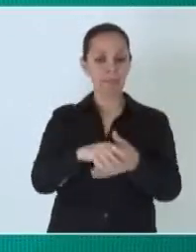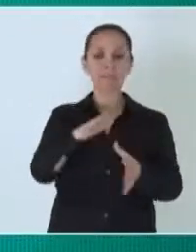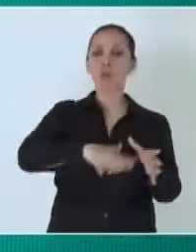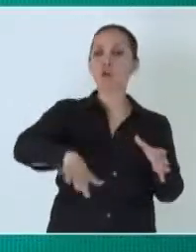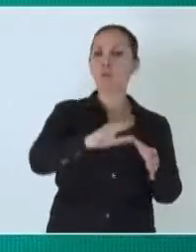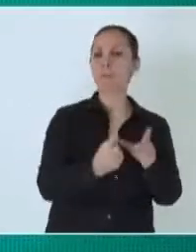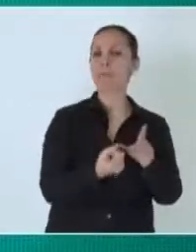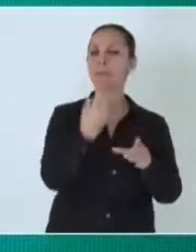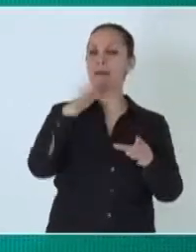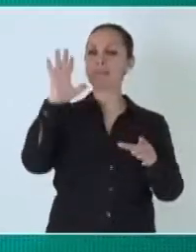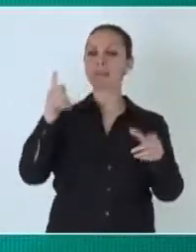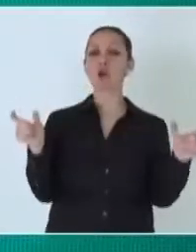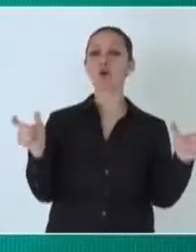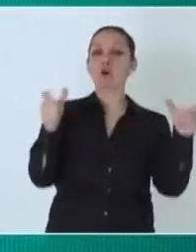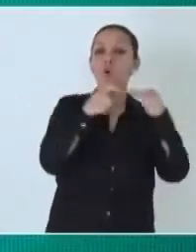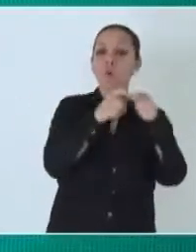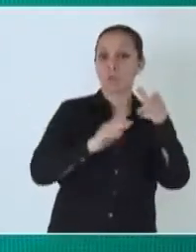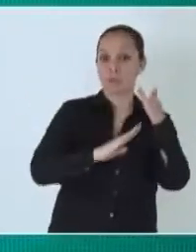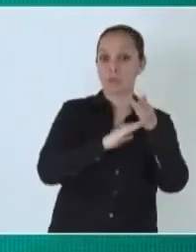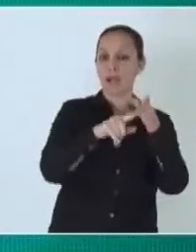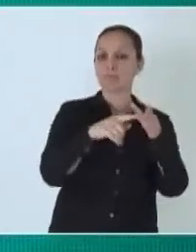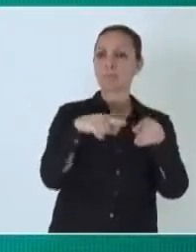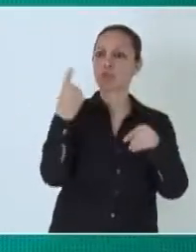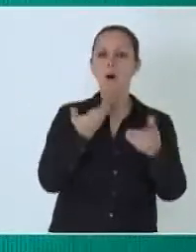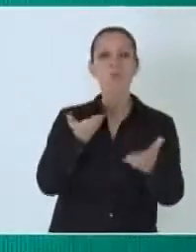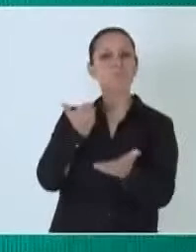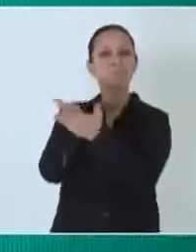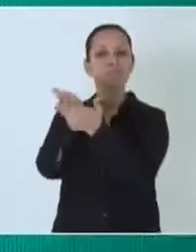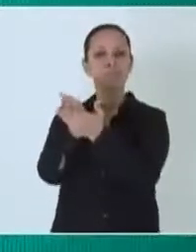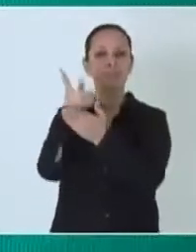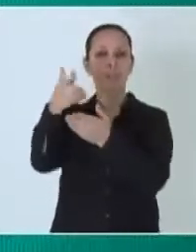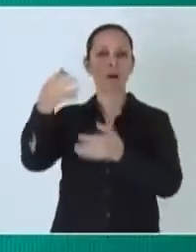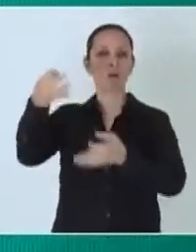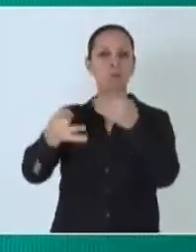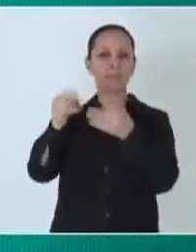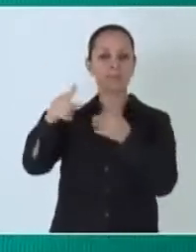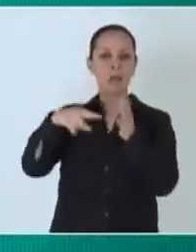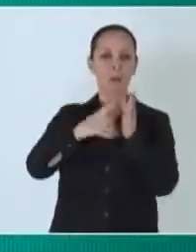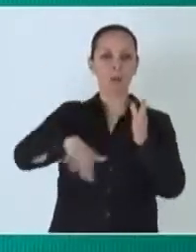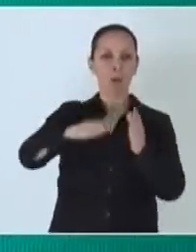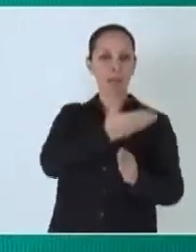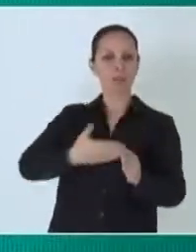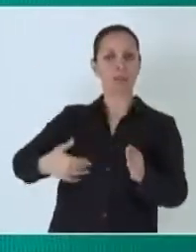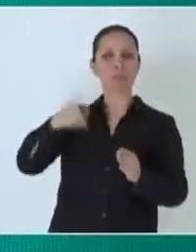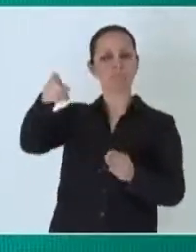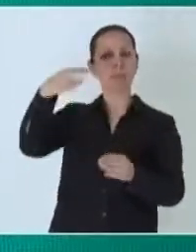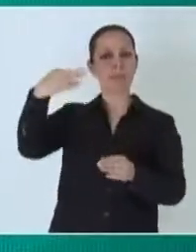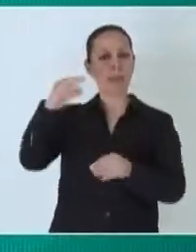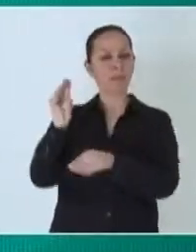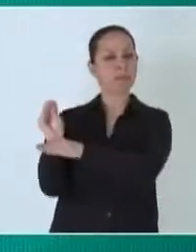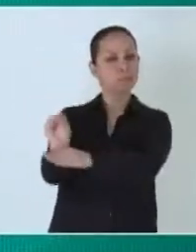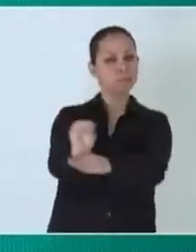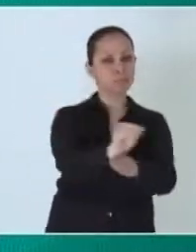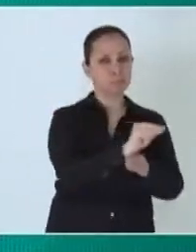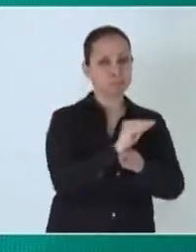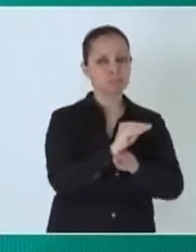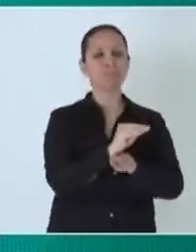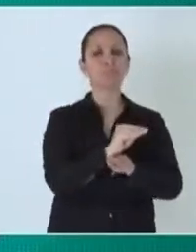NO SóÓLO CON EL GOBIERNO DE LA CIUDAD, TAMBIéÉN HEMOS TOMADO